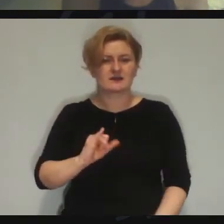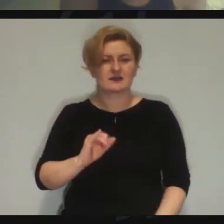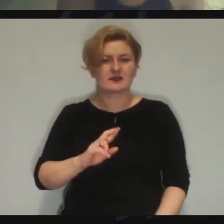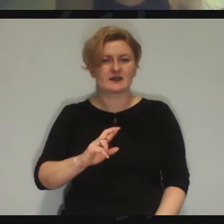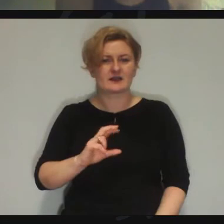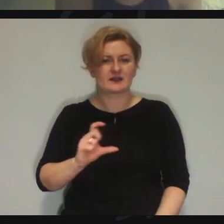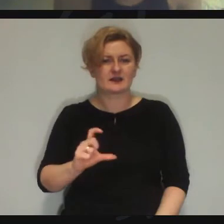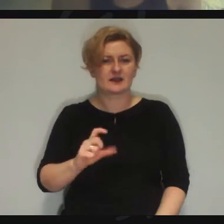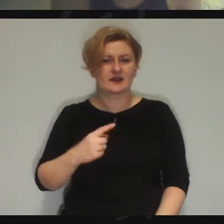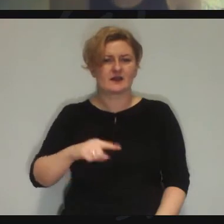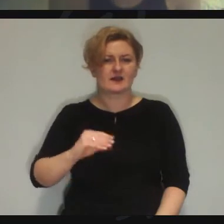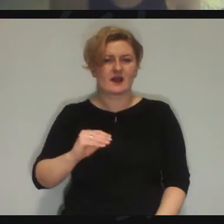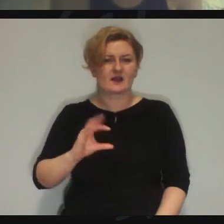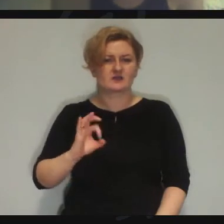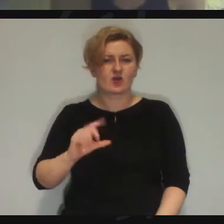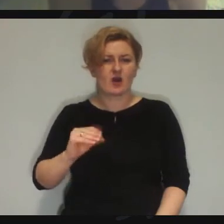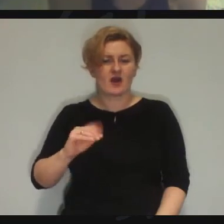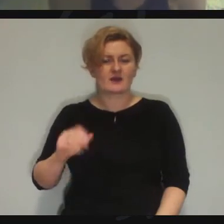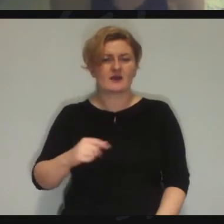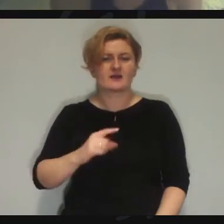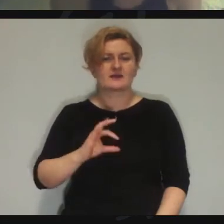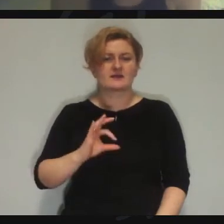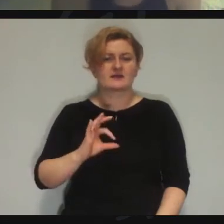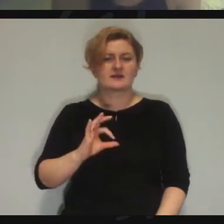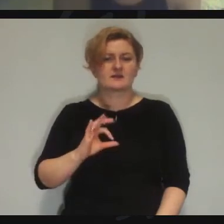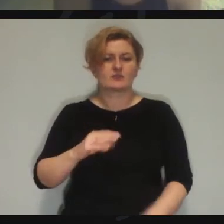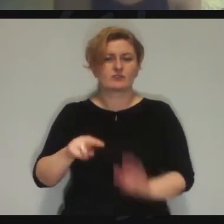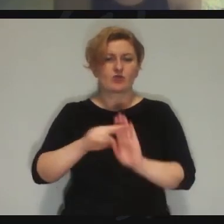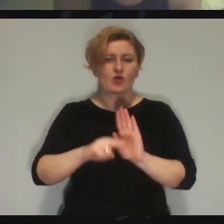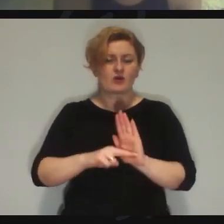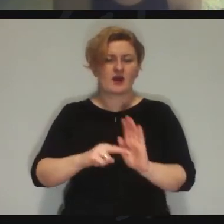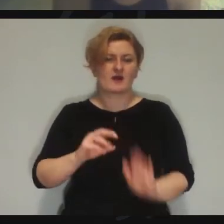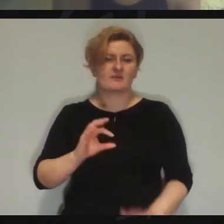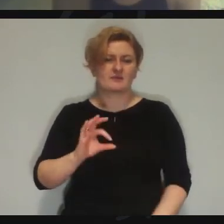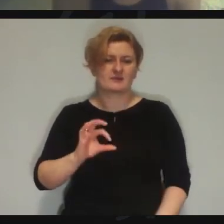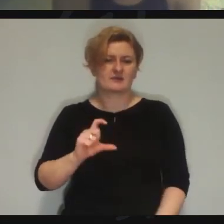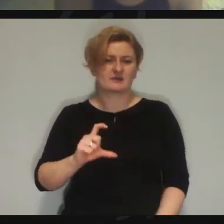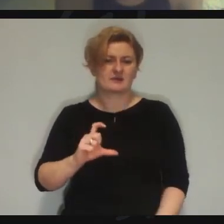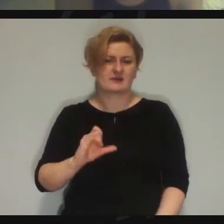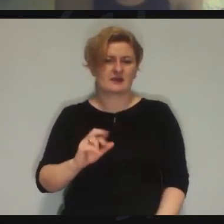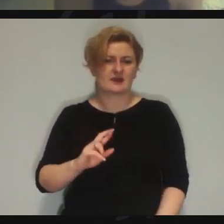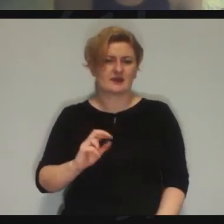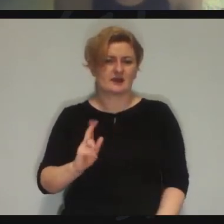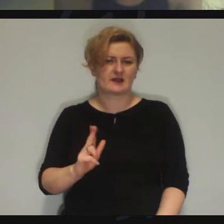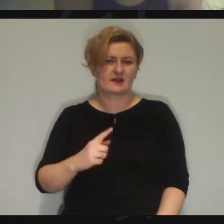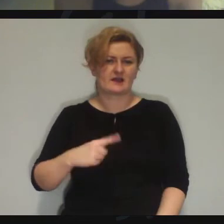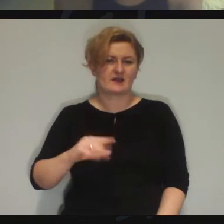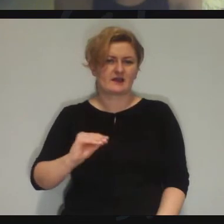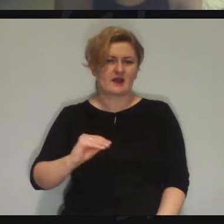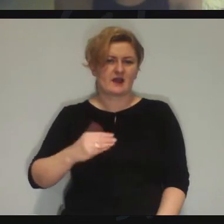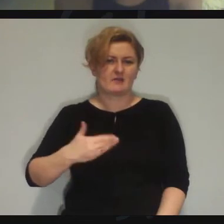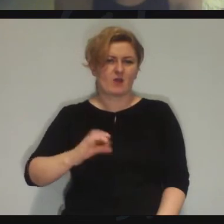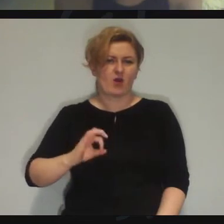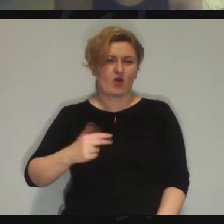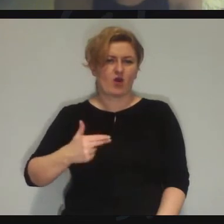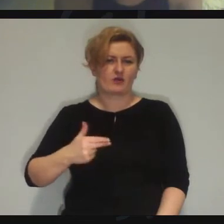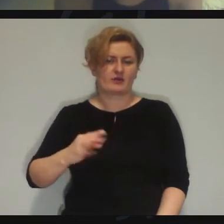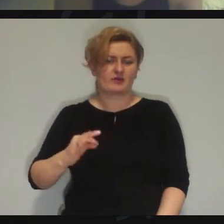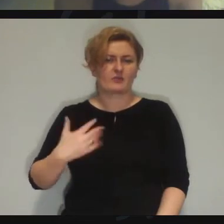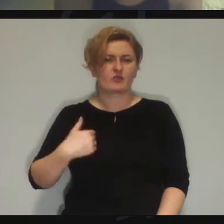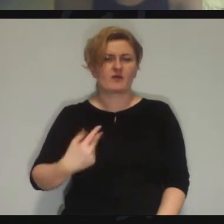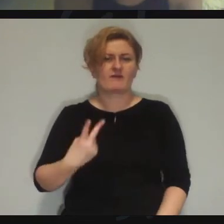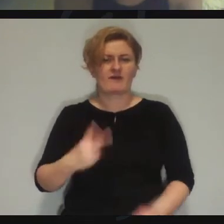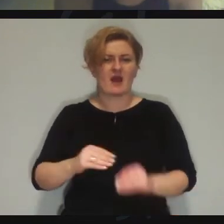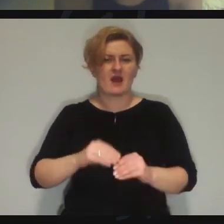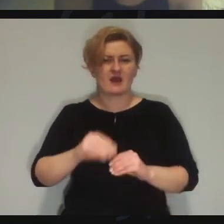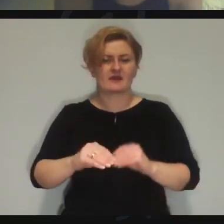który później nazywał się Cirque du Monde.